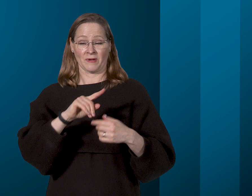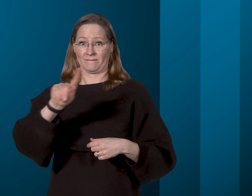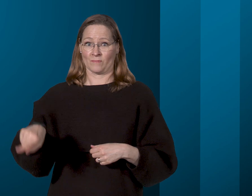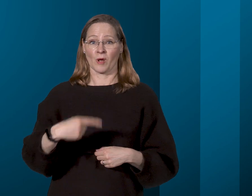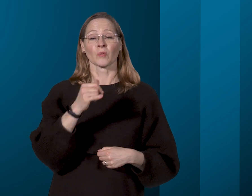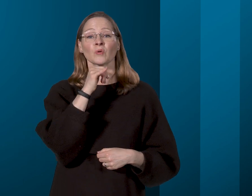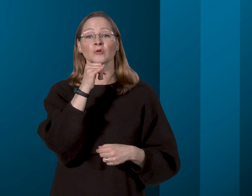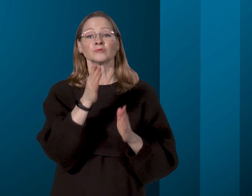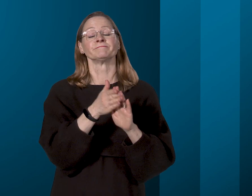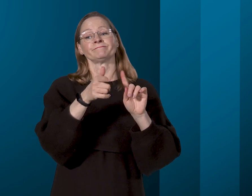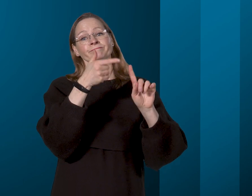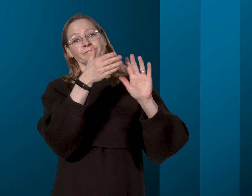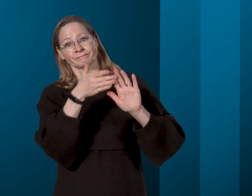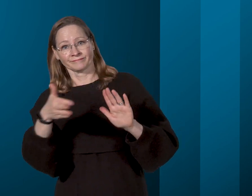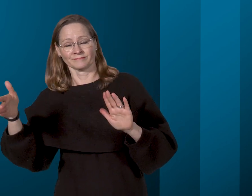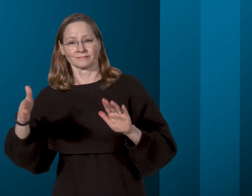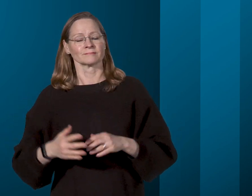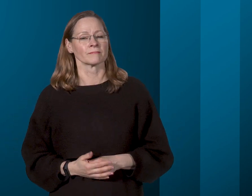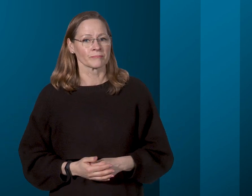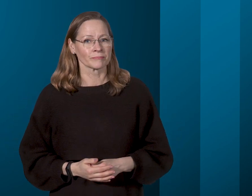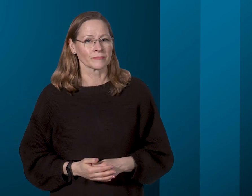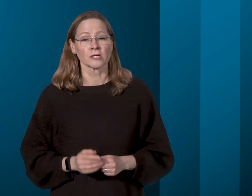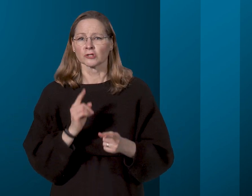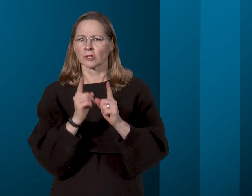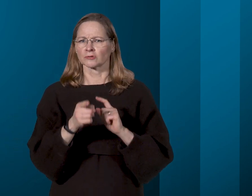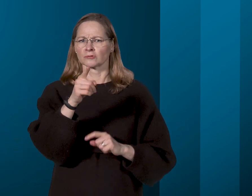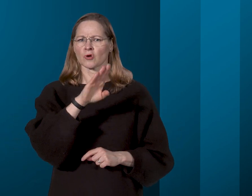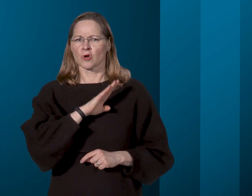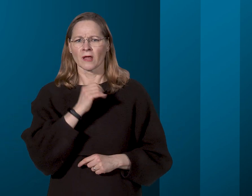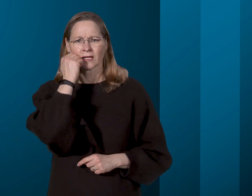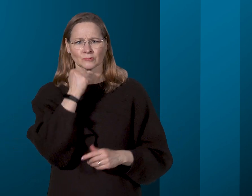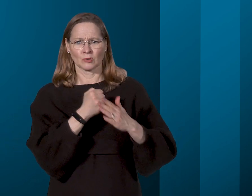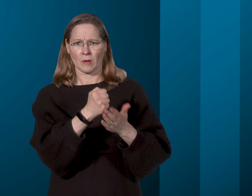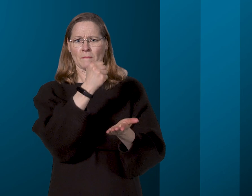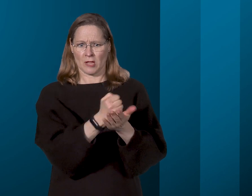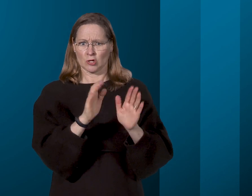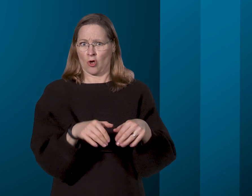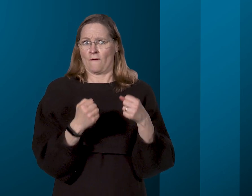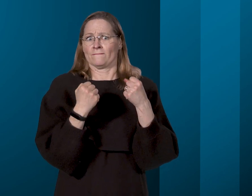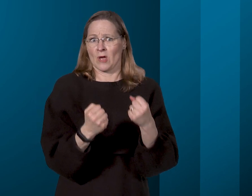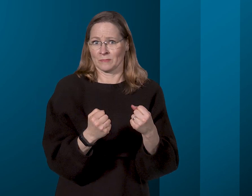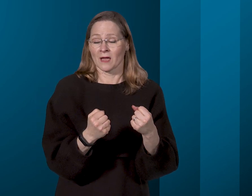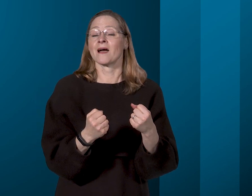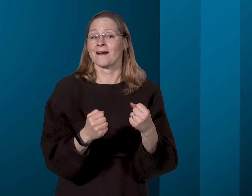tämän vuoden huhtikuusta alkaen. Jos sinulla on jo voimassa oleva asumistukipäätös, -